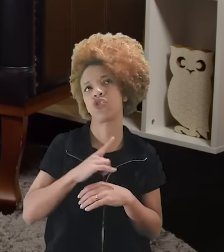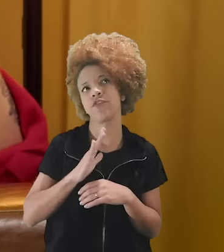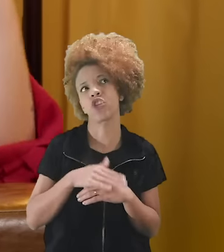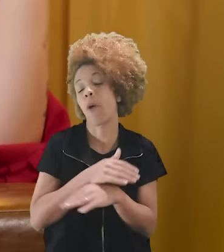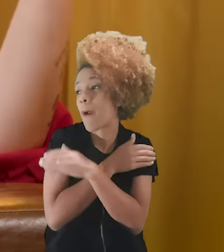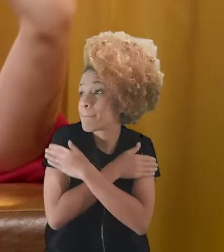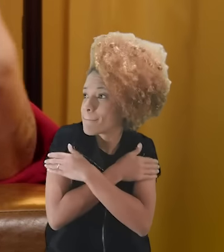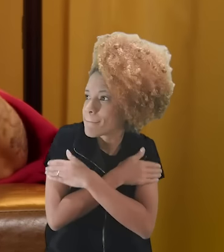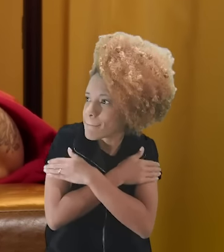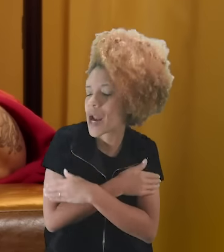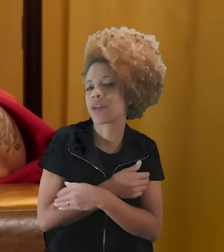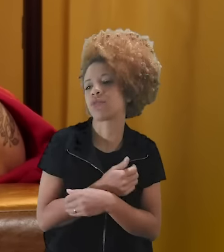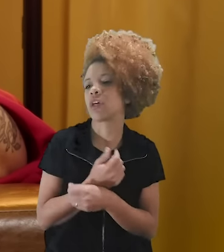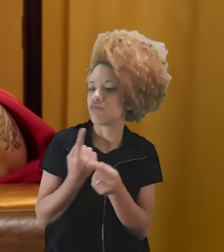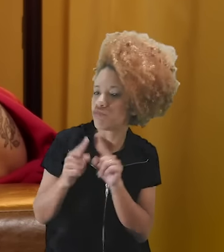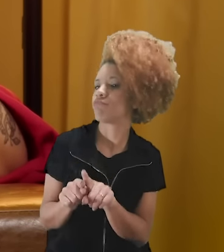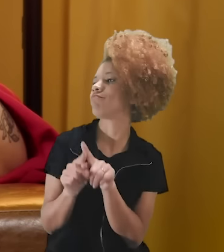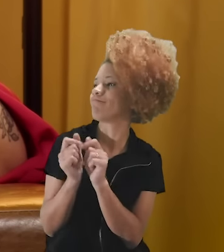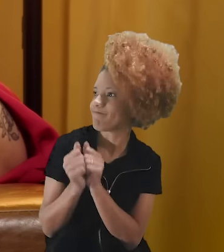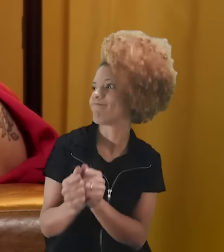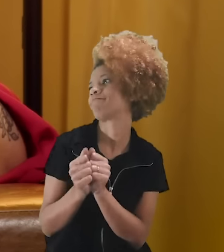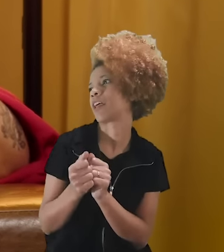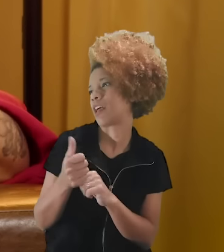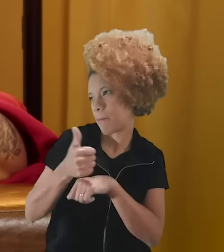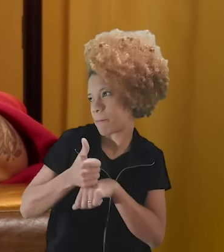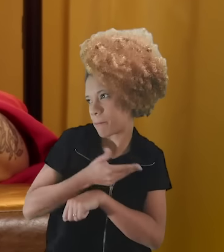tive já o abraço dos meus companheiros de profissão eh e ele eles falavam o seguinte